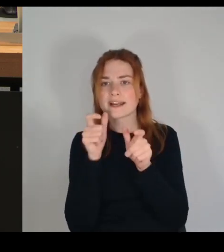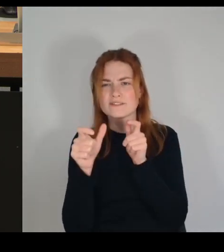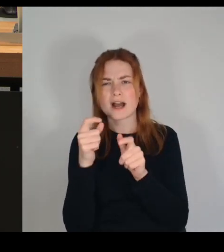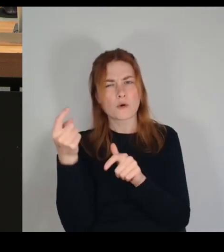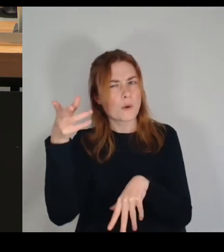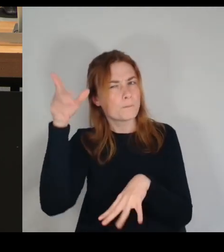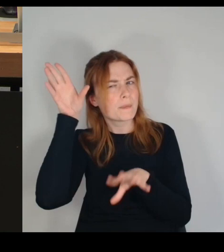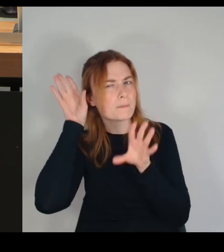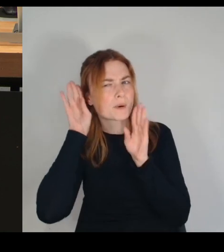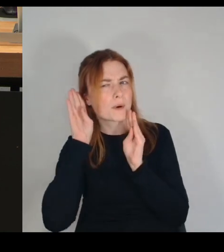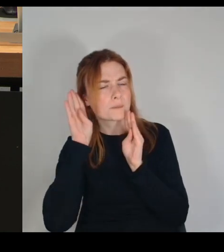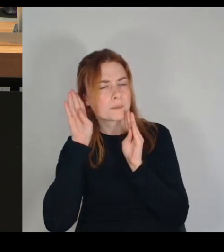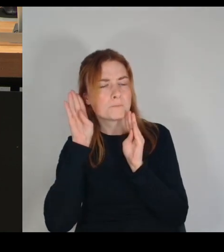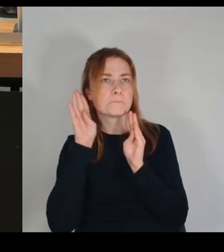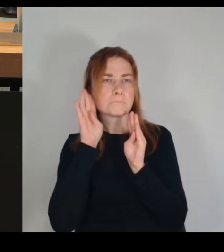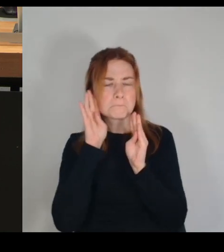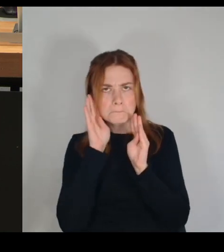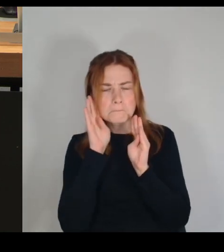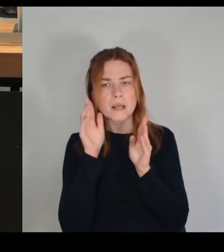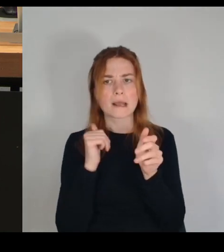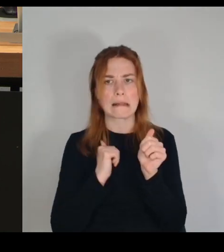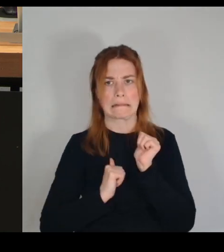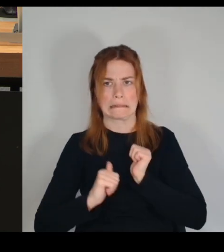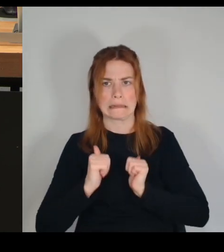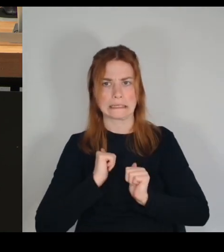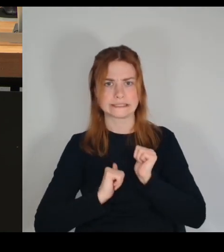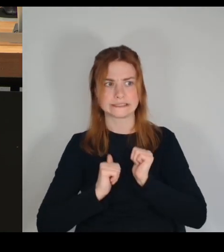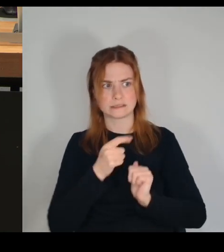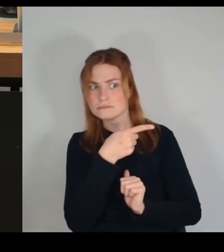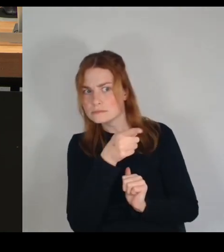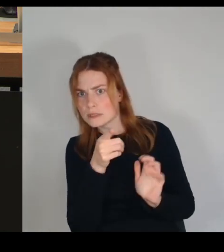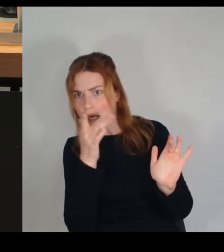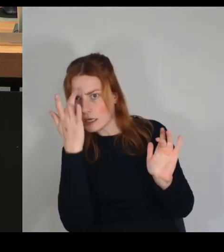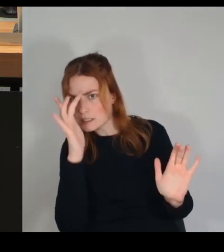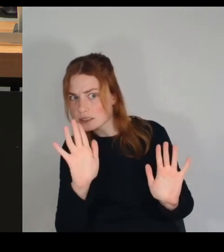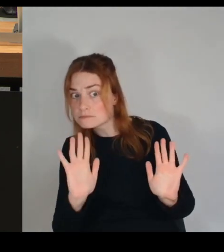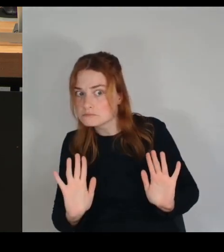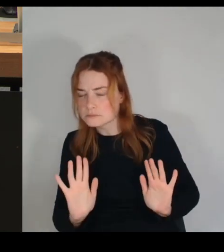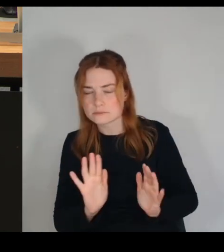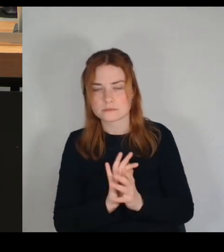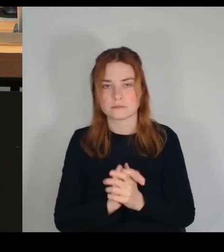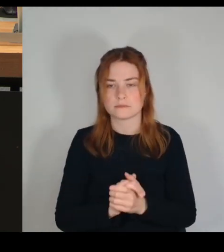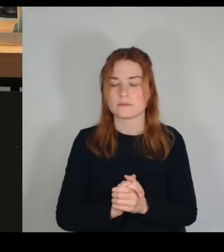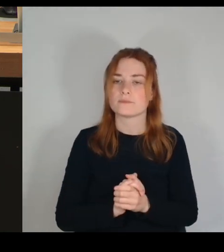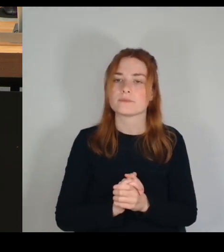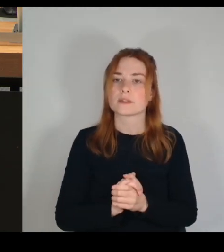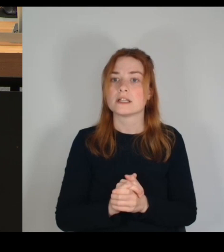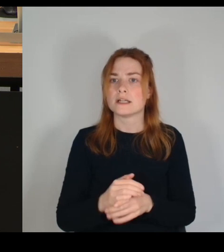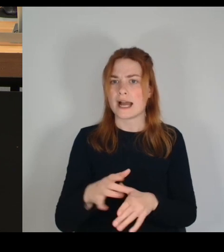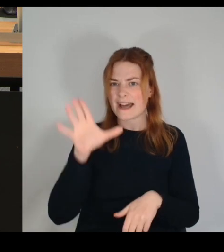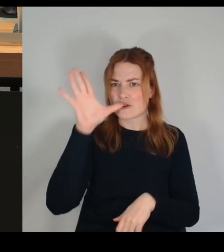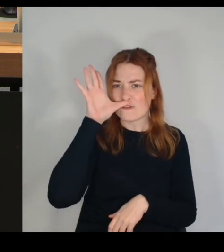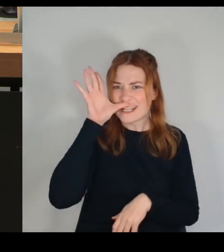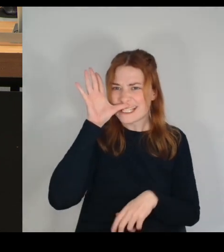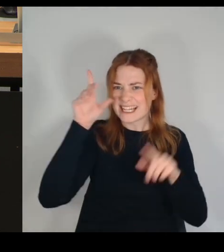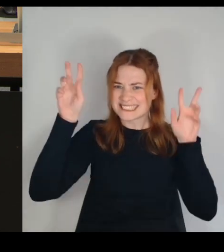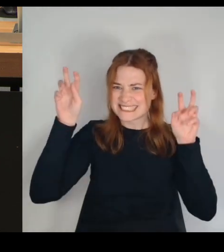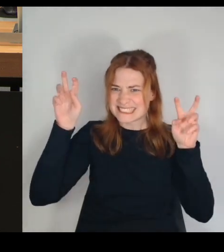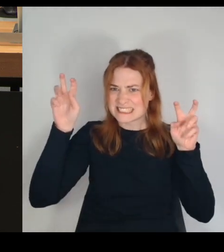Offensichtlich. Sie haben zuletzt Adolf Hitler hier zitiert, Meine liebe Frau Gennburg, wir sind doch nicht die Nachfolgeb